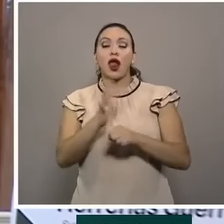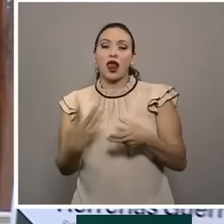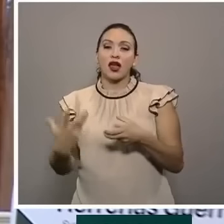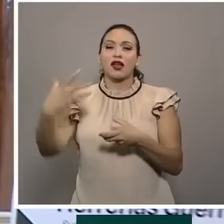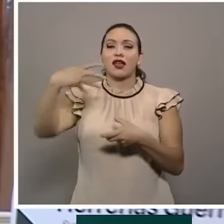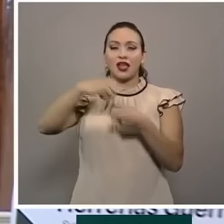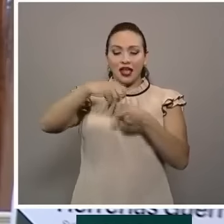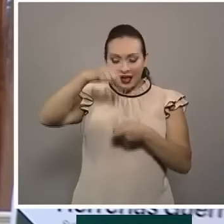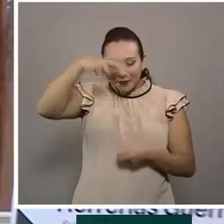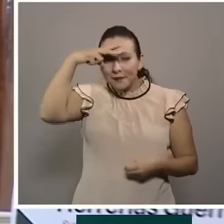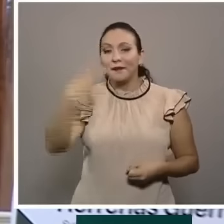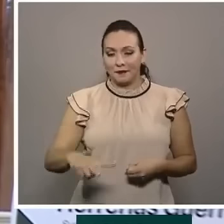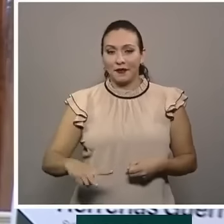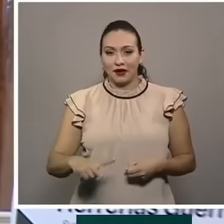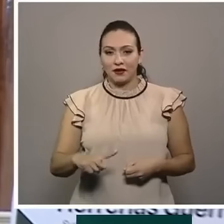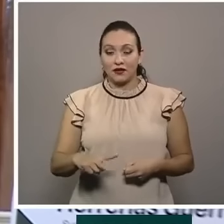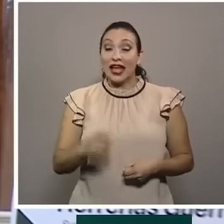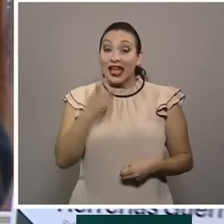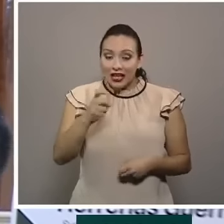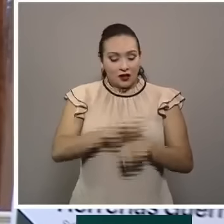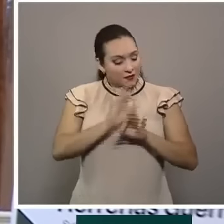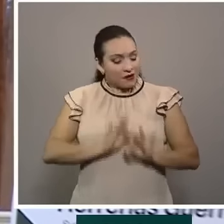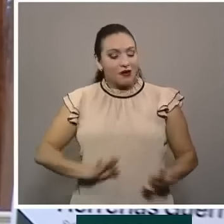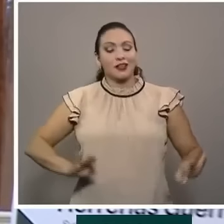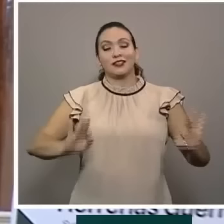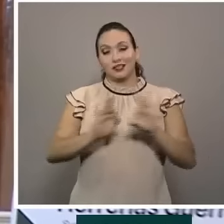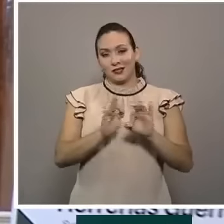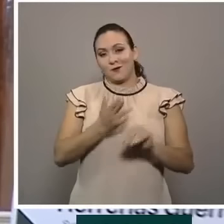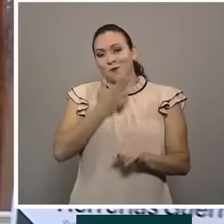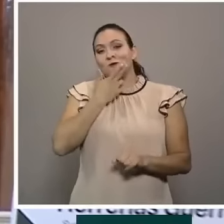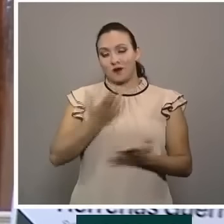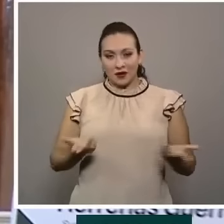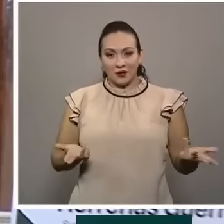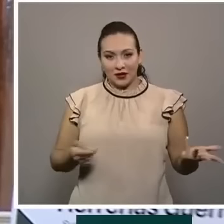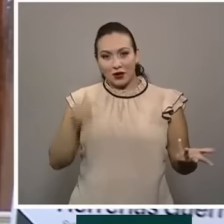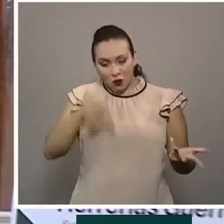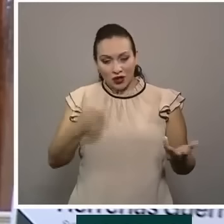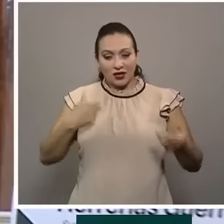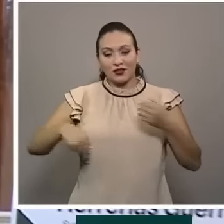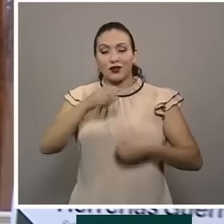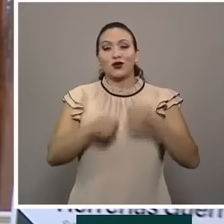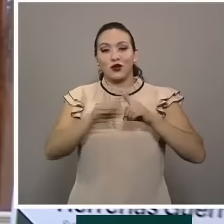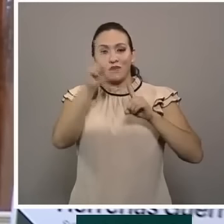que para mí debe ser último, el fin último de esta Suprema Corte de Justicia de la Nación,